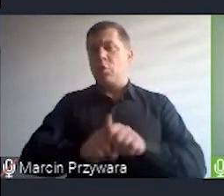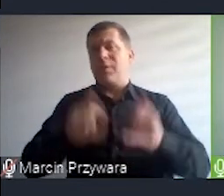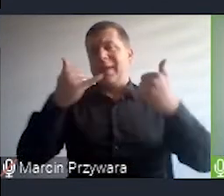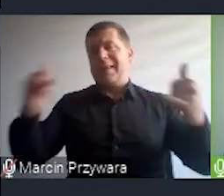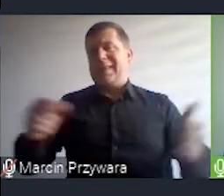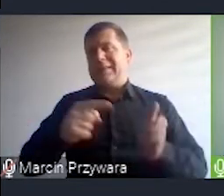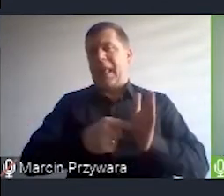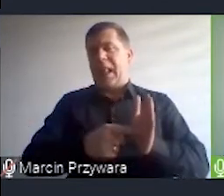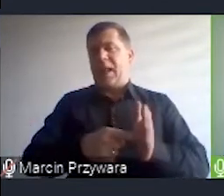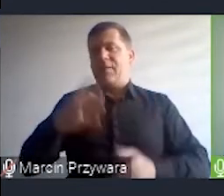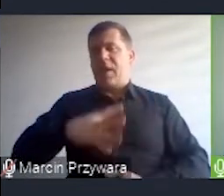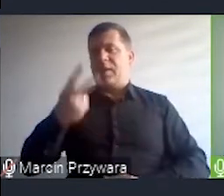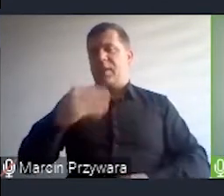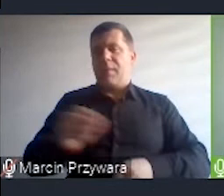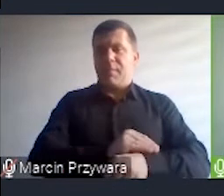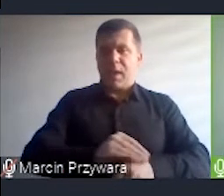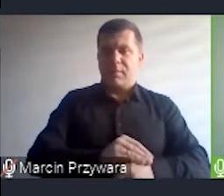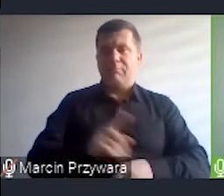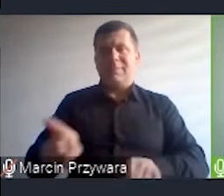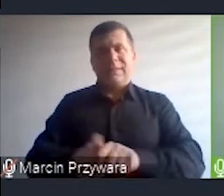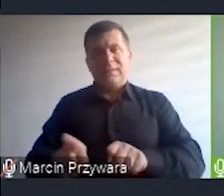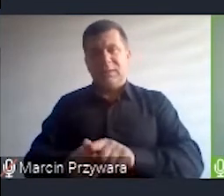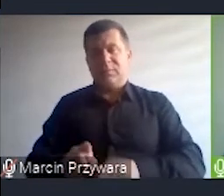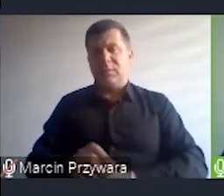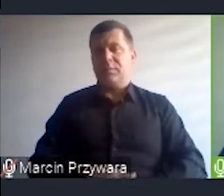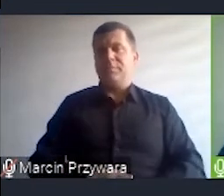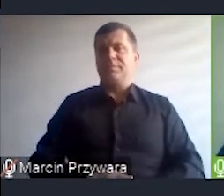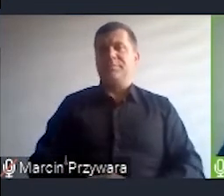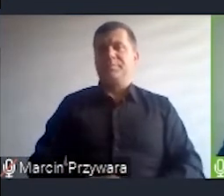Wartości niematerialne i prawne tak samo.